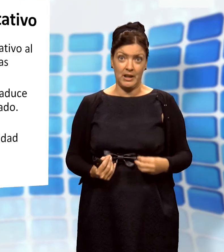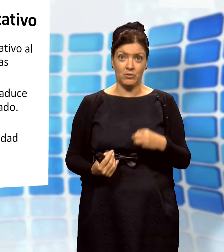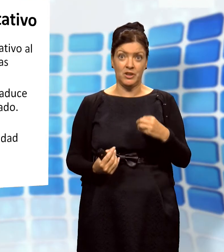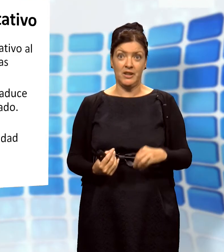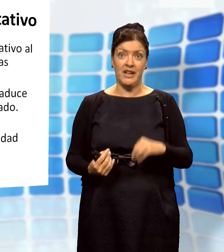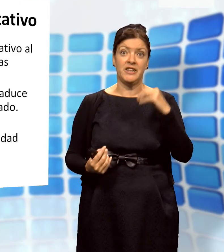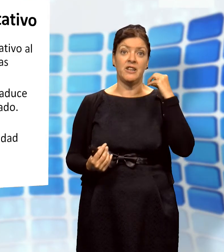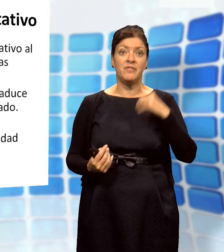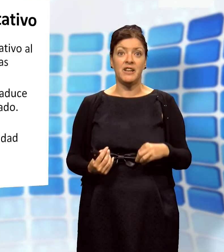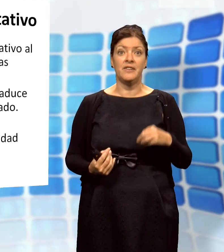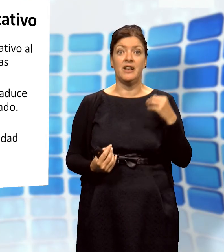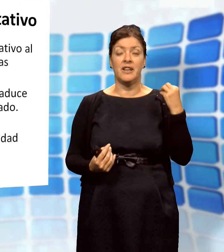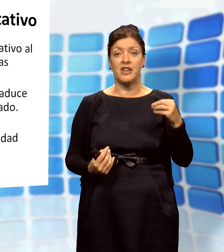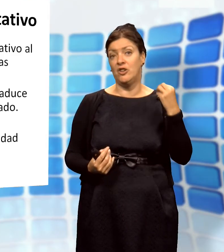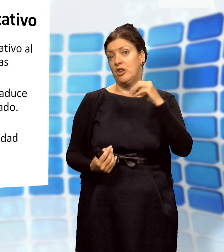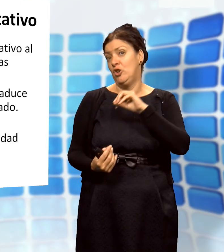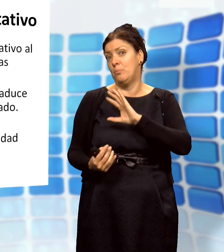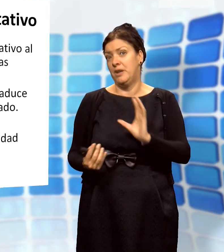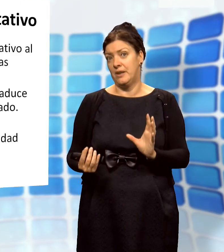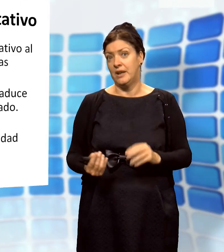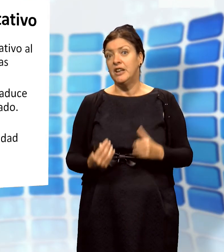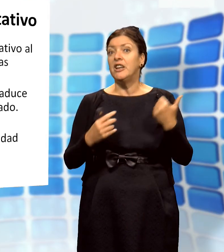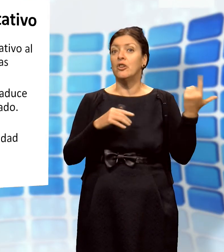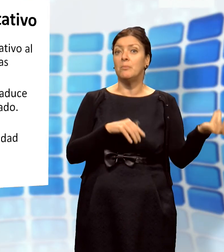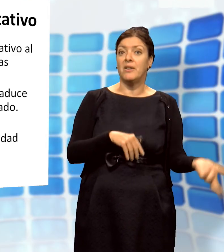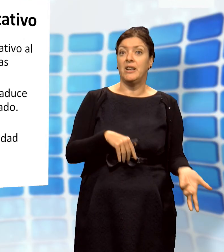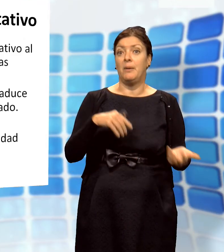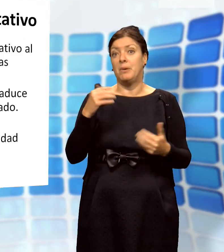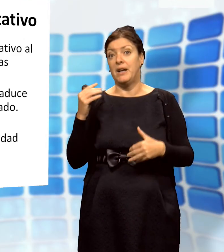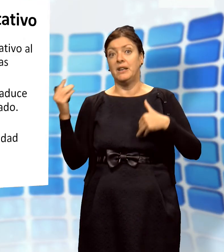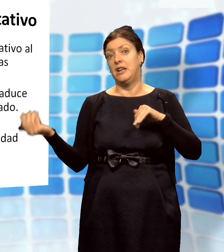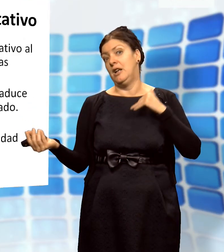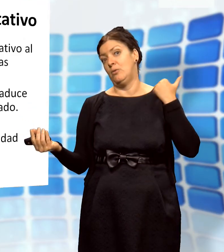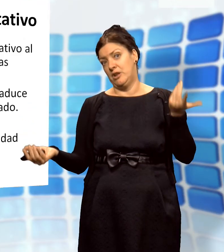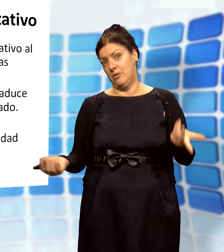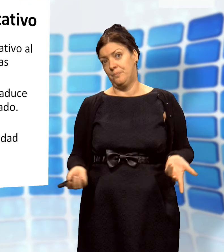la considera y edifica de ladrillo y/o piedra; y no de madera, paja, tela o hielo.